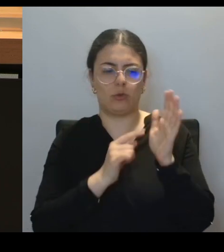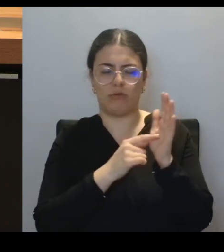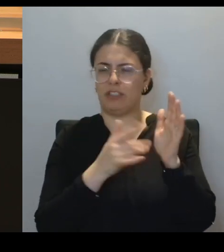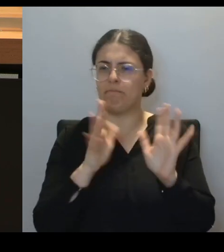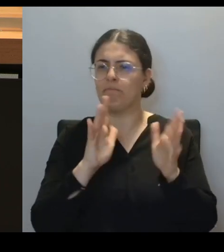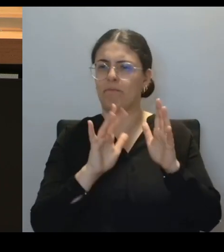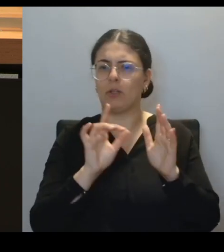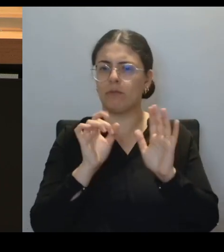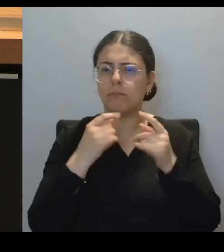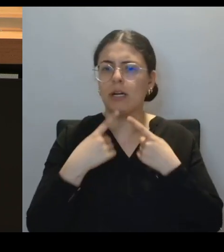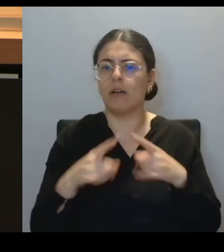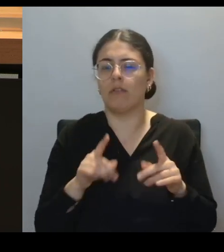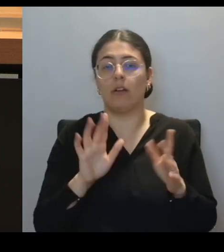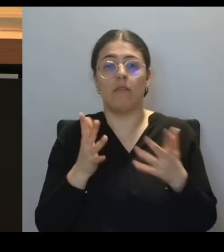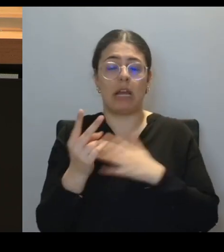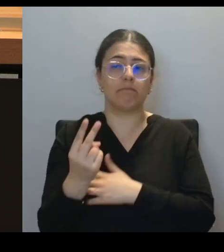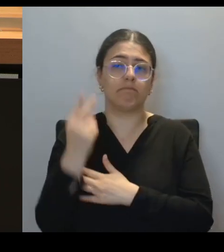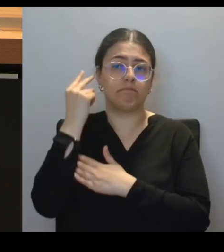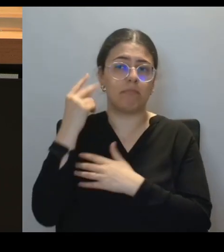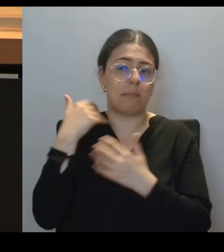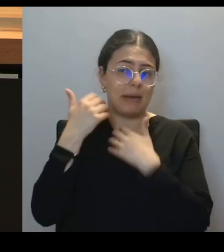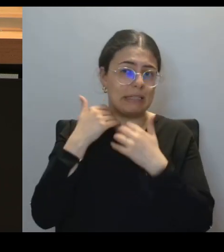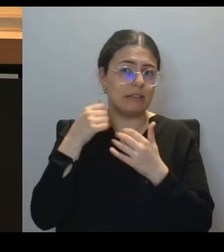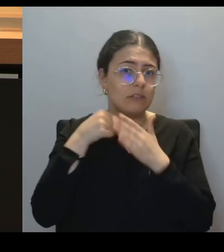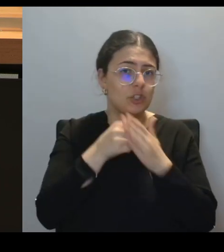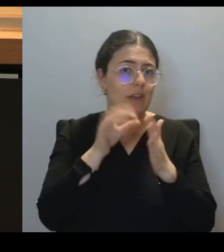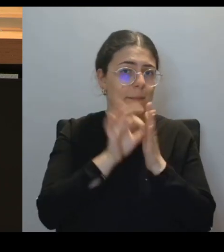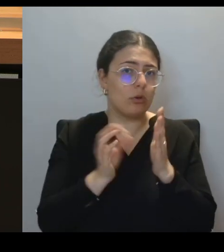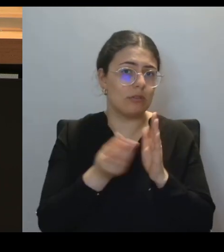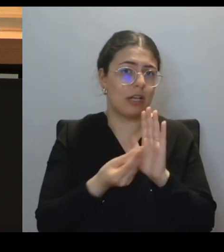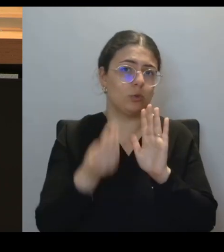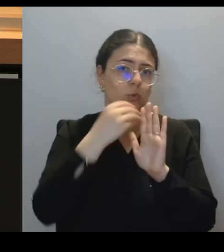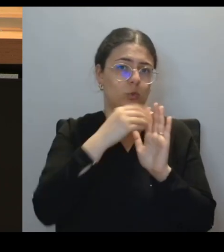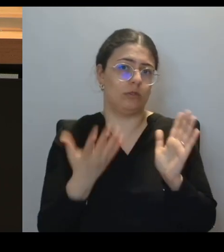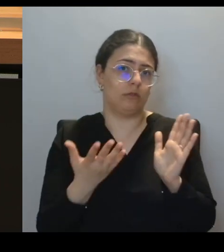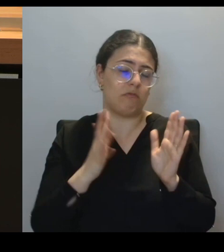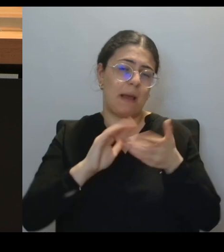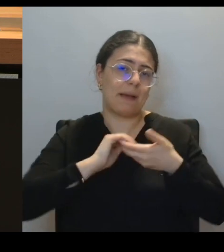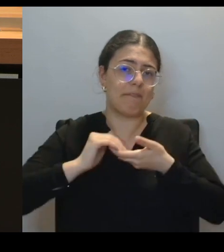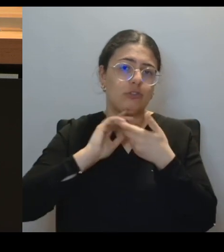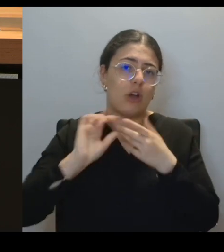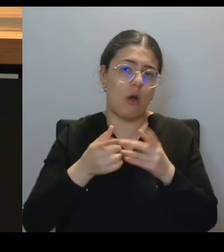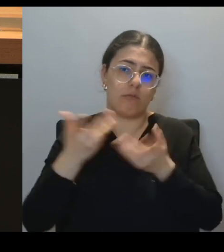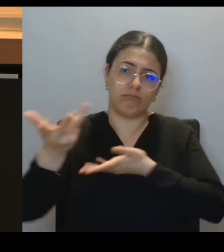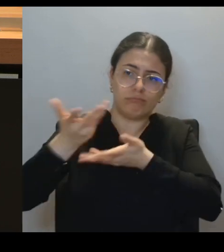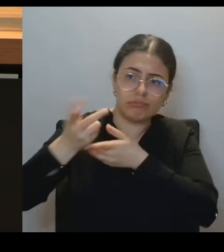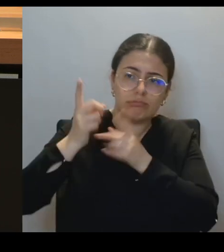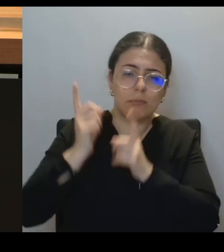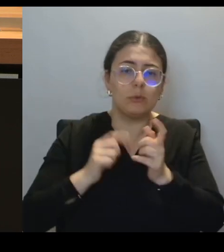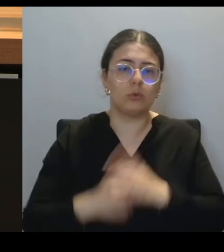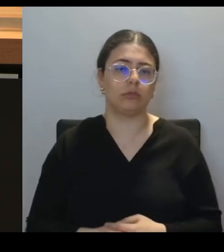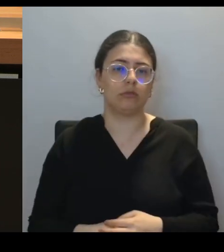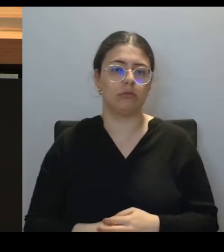setzen und auch vielleicht mal mit den Gewerkschaften reden. Die sind ja inzwischen auch relativ gut unterwegs in diesen Branchen. Gott sei Dank.